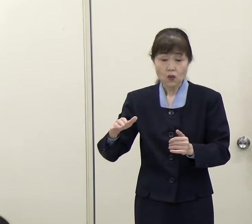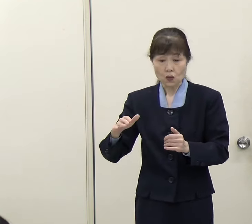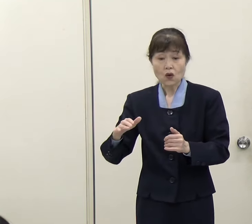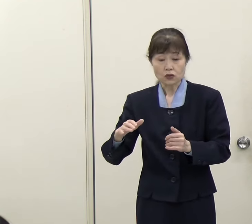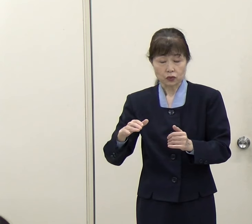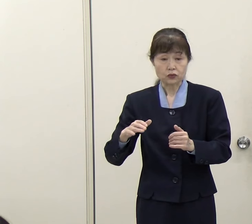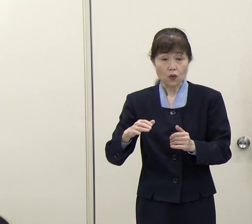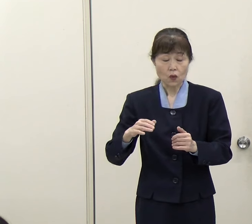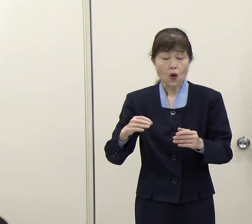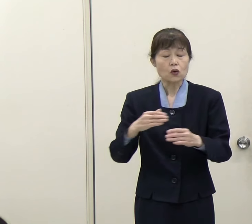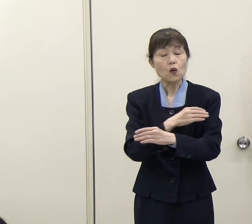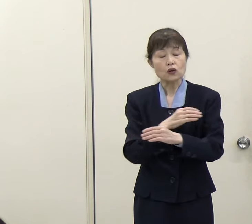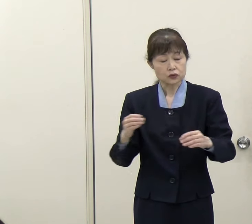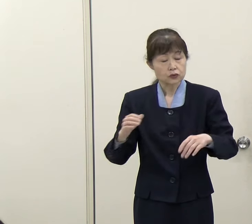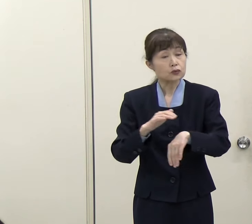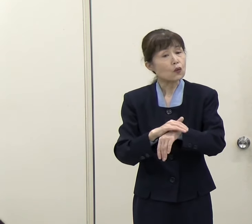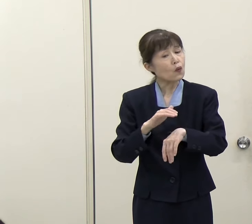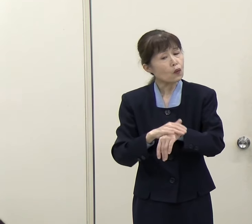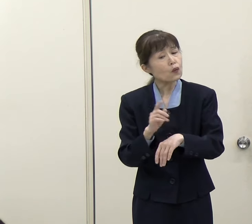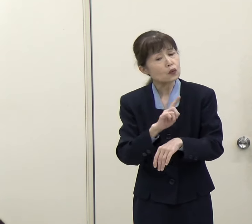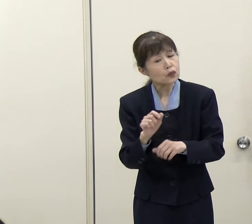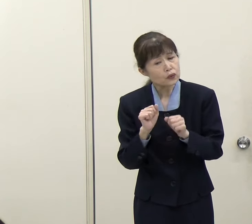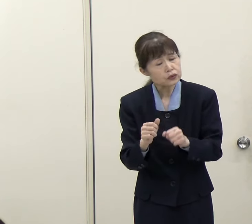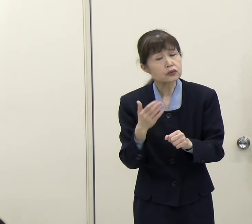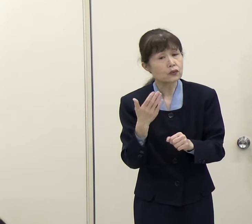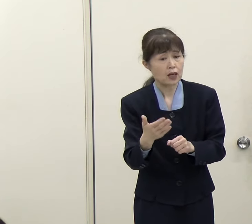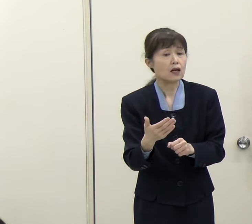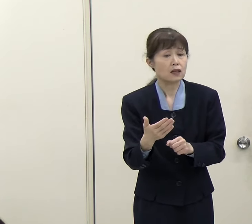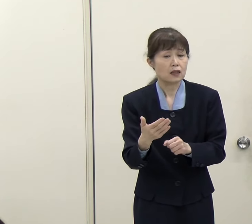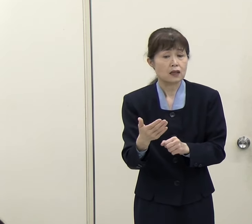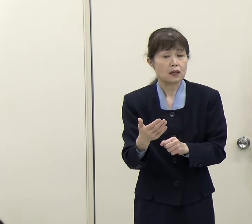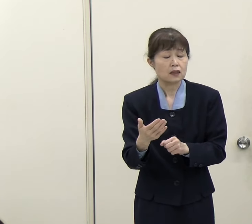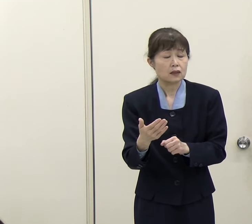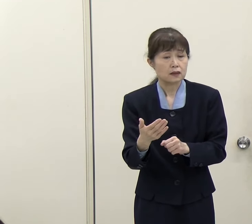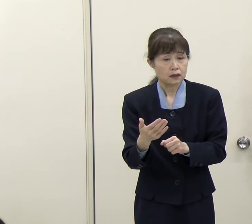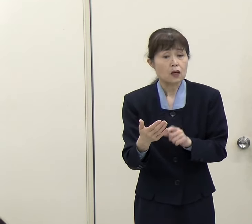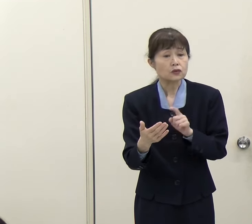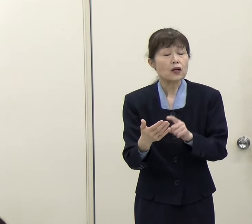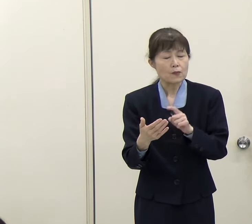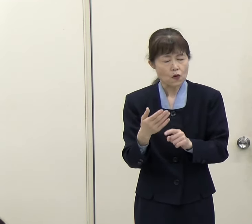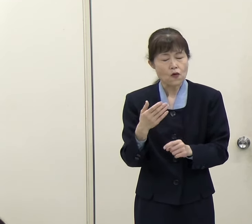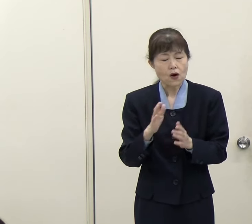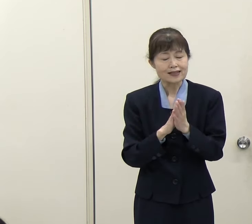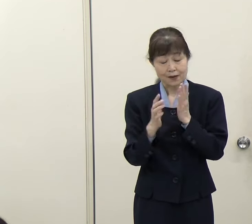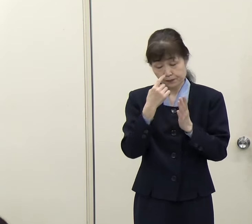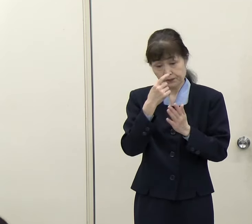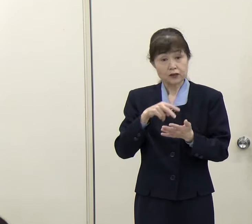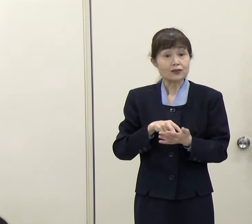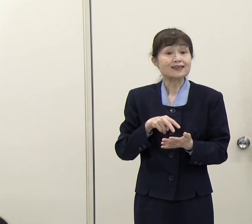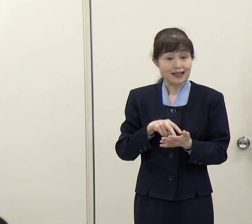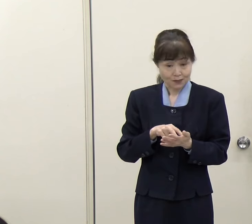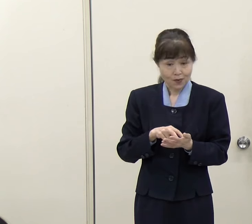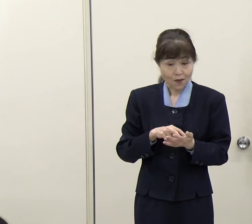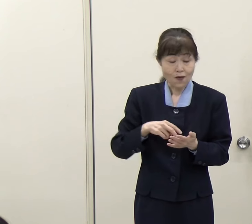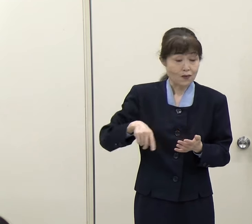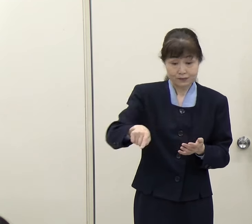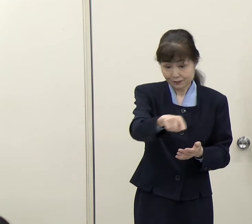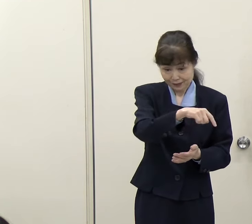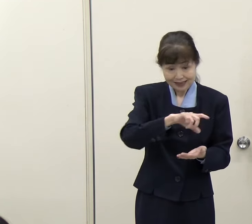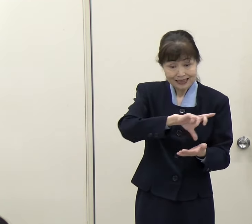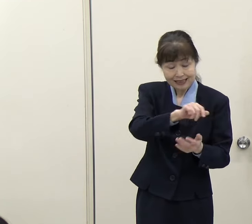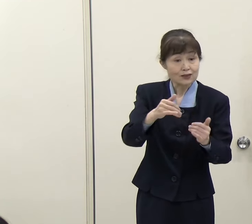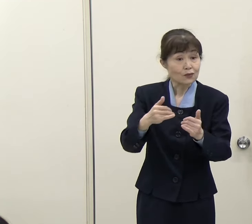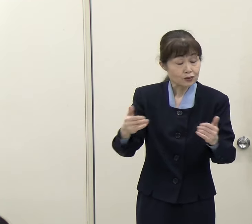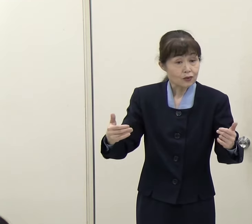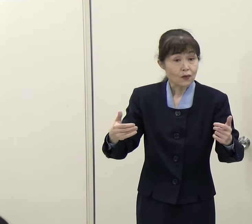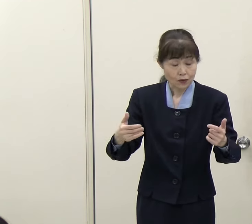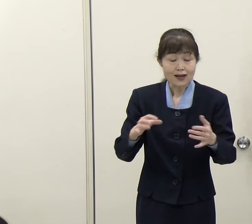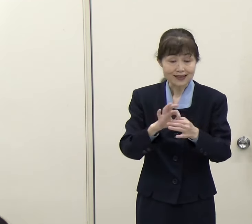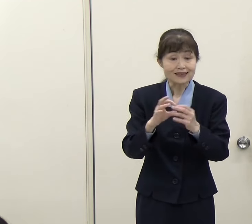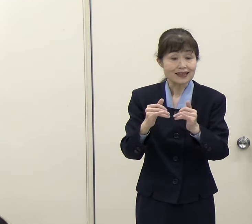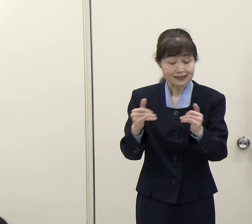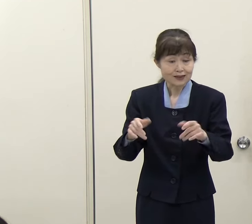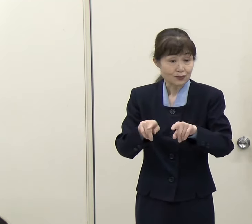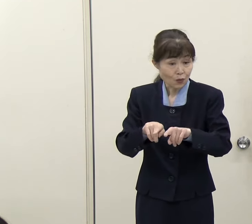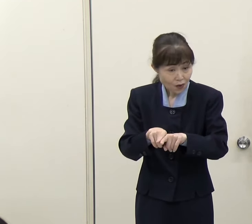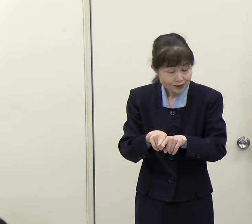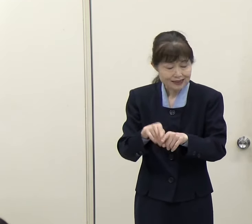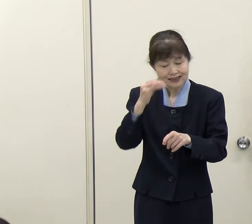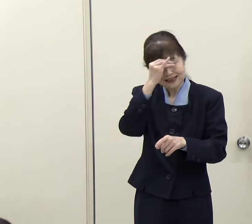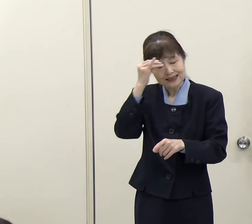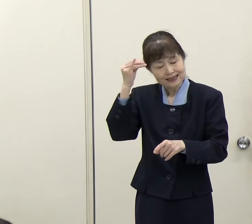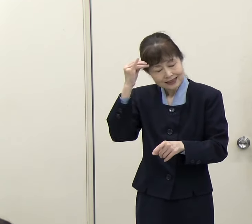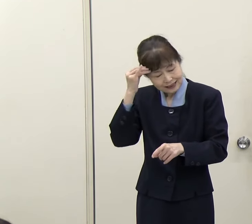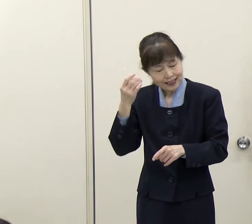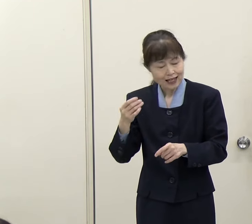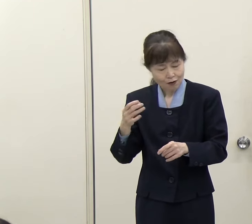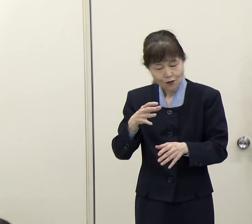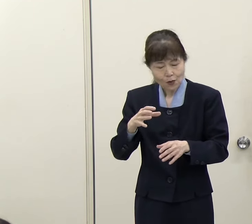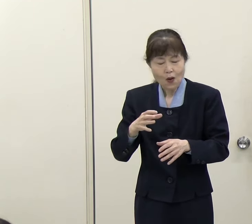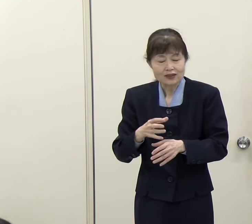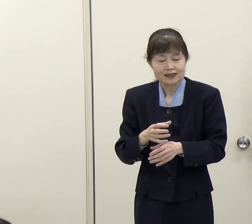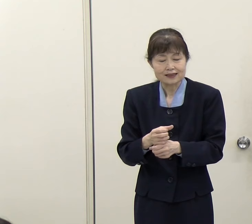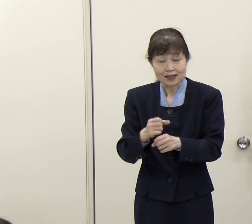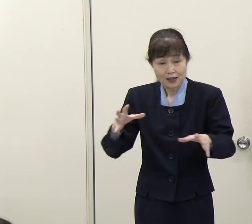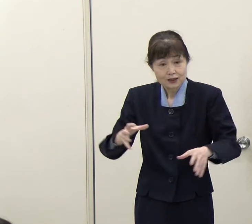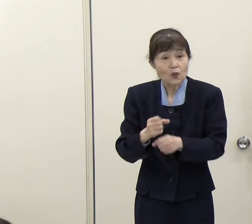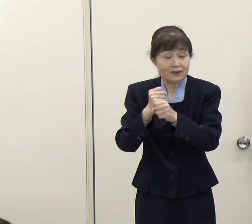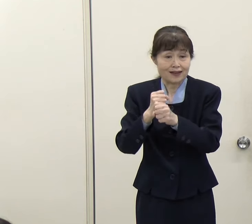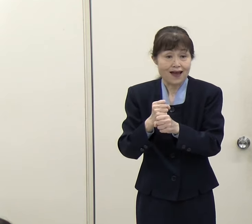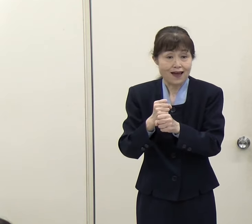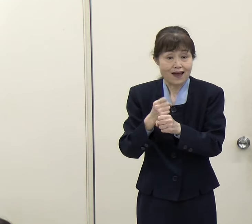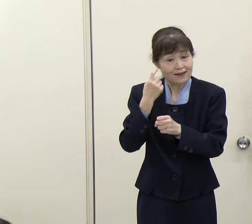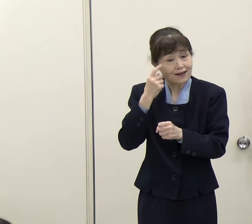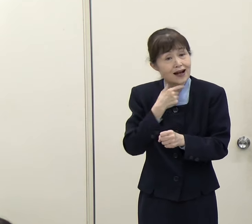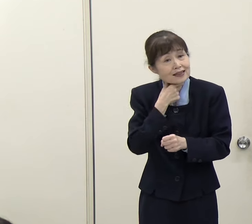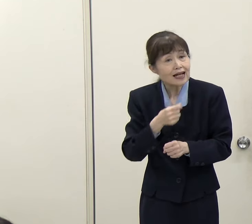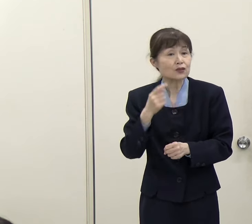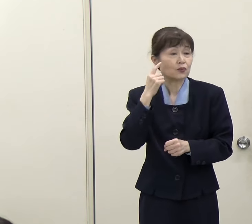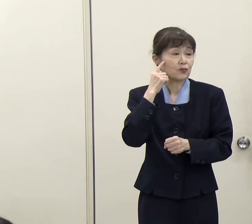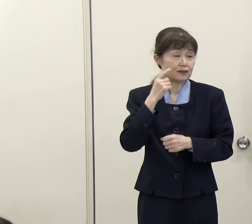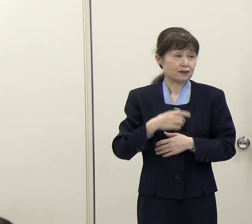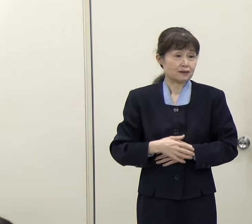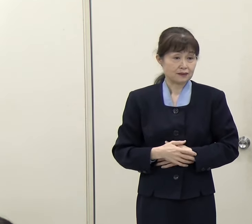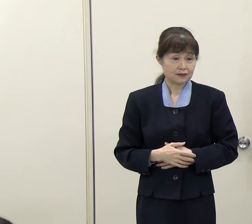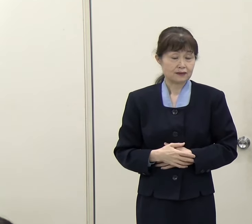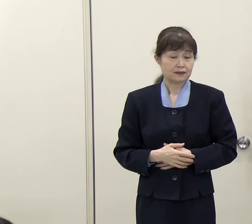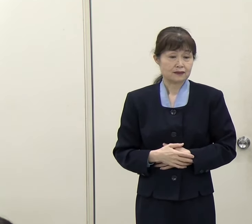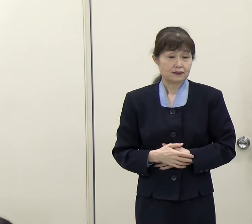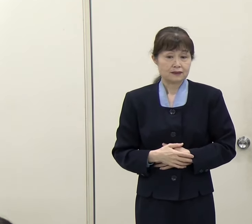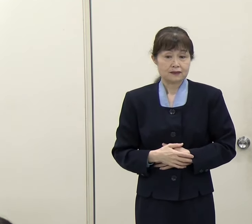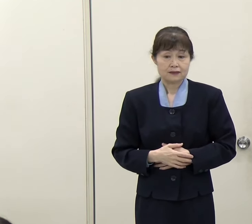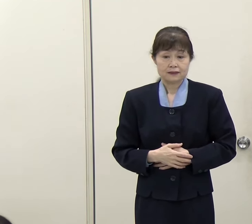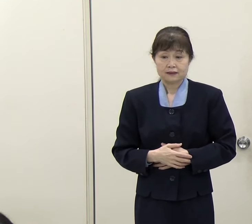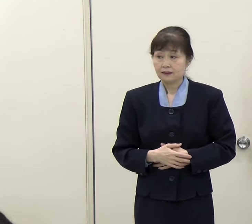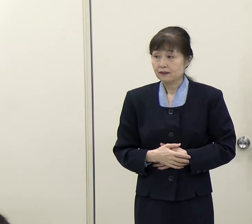どう確保していくのかということについて、県としても、沿線市町村をはじめ関係の皆様と共に知恵を出して考えていかなければいけないと考えております。